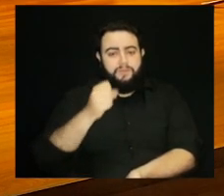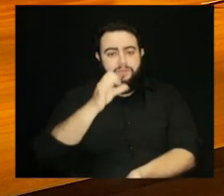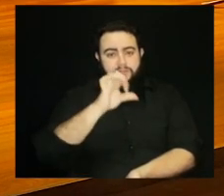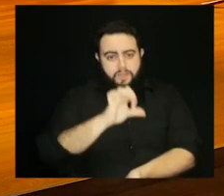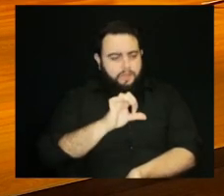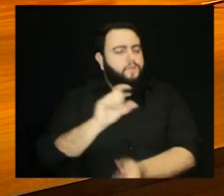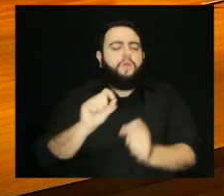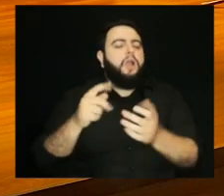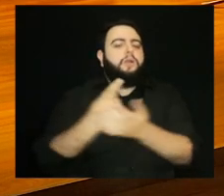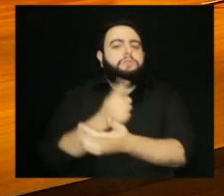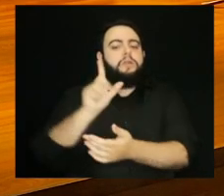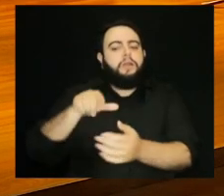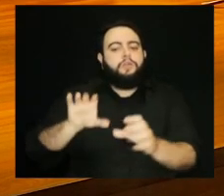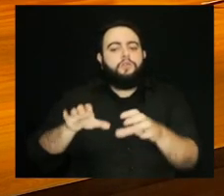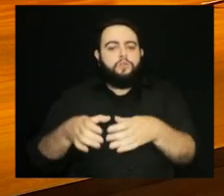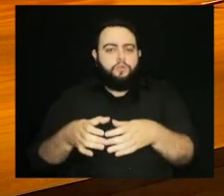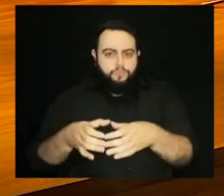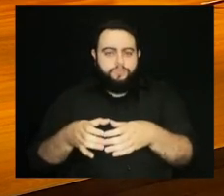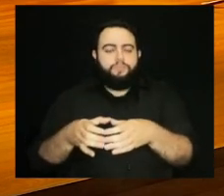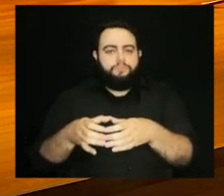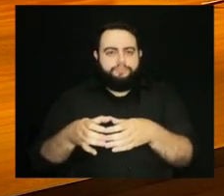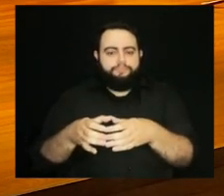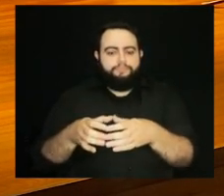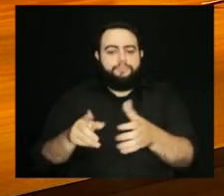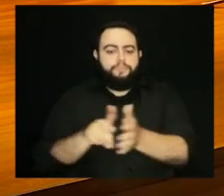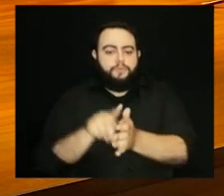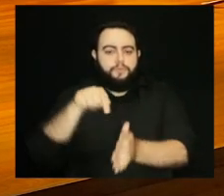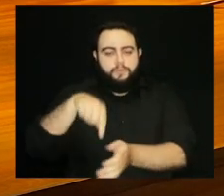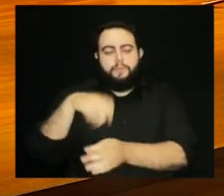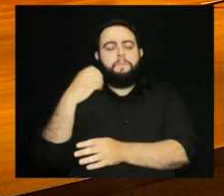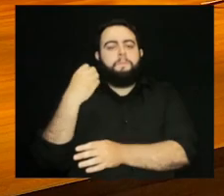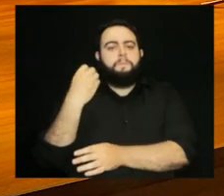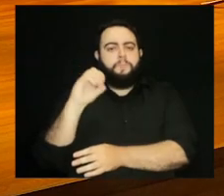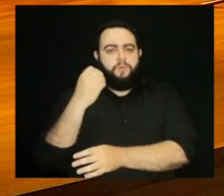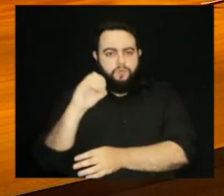tinha um grupo de vanguarda aqui em Porto Alegre que era o Partenon Literário que era um grupo de